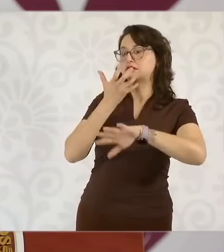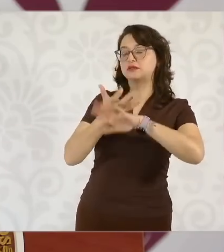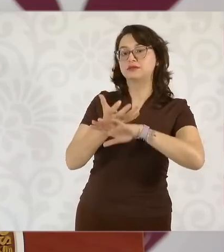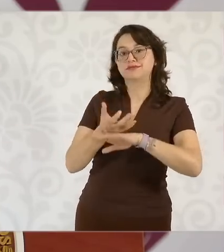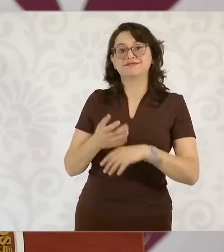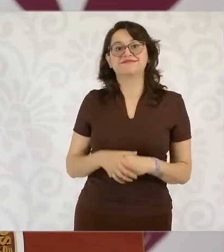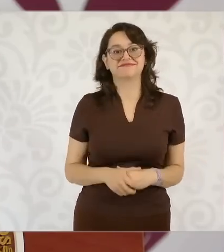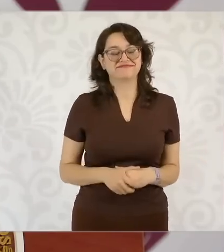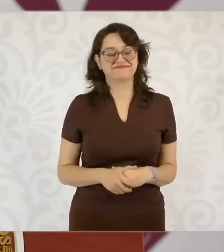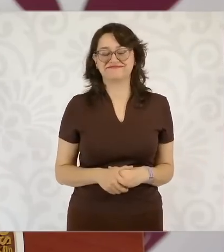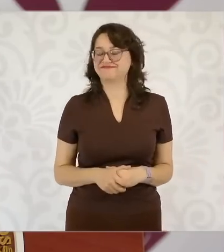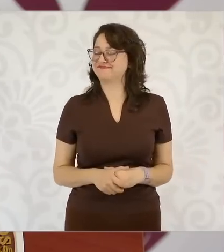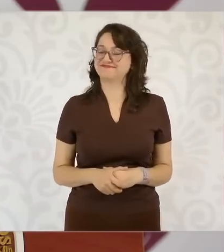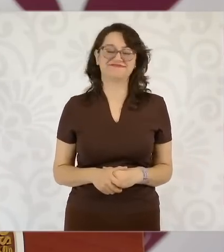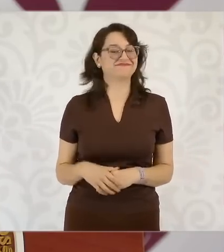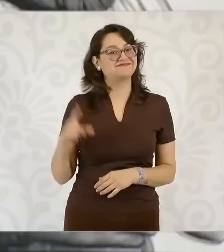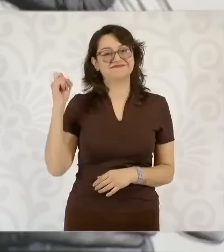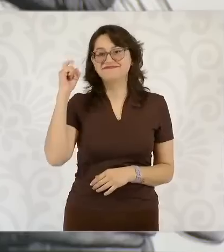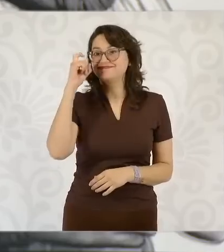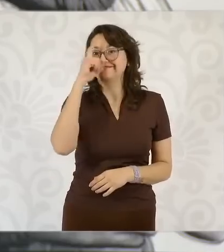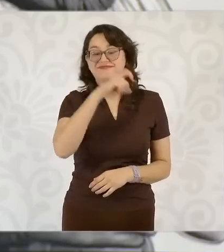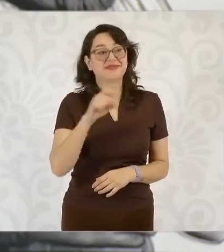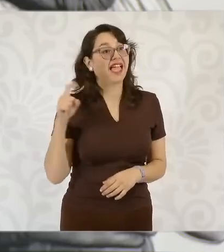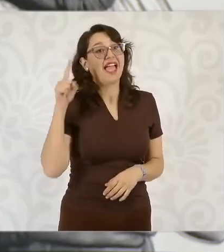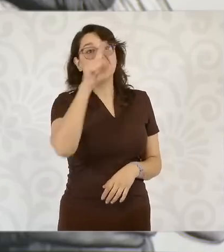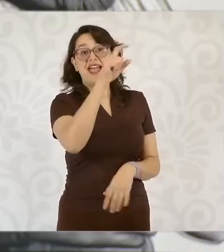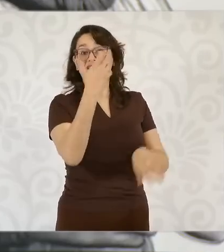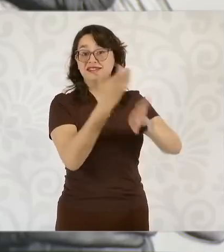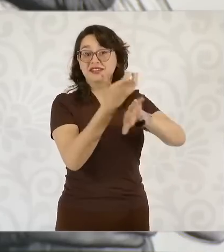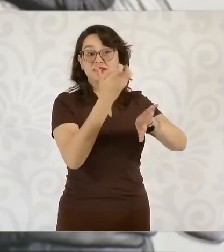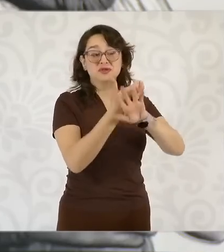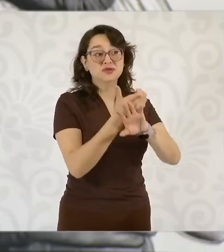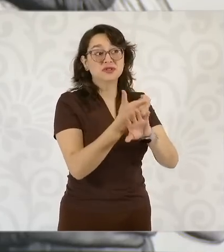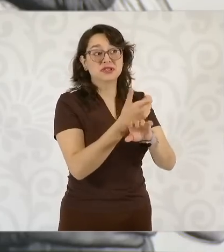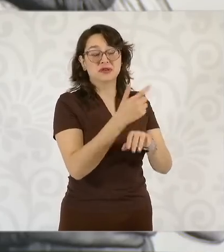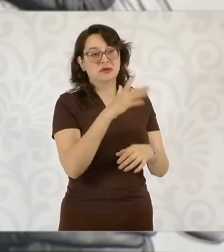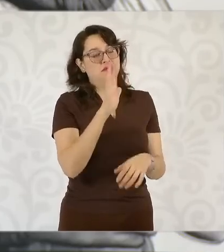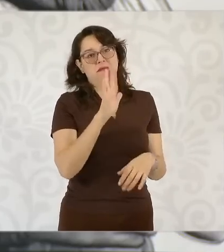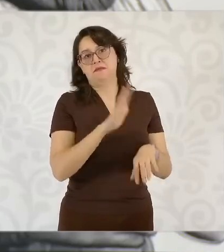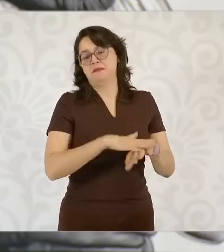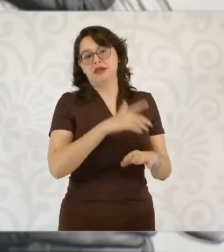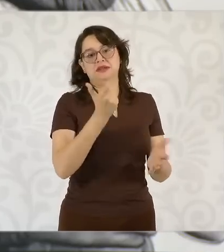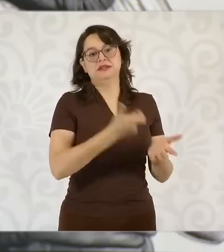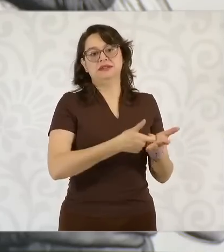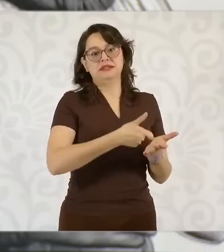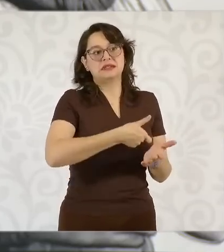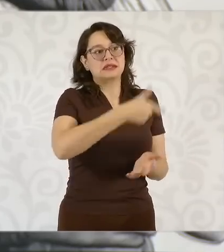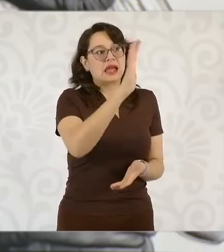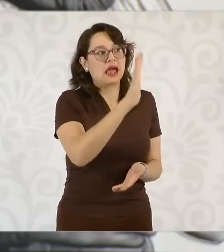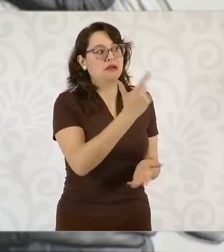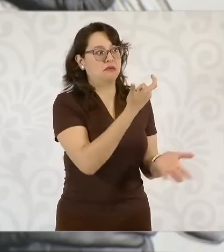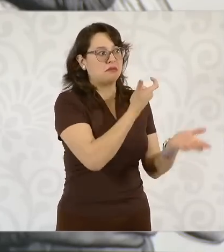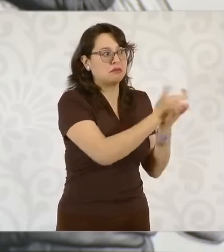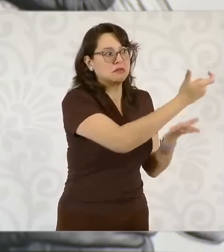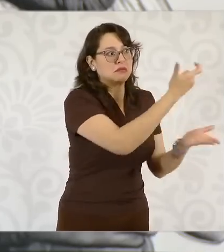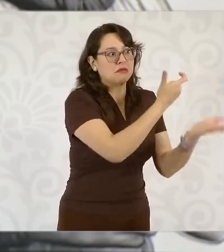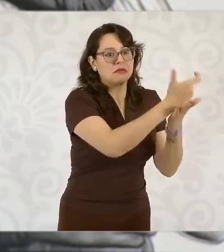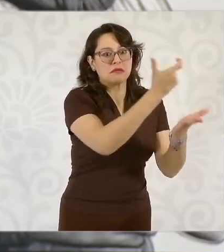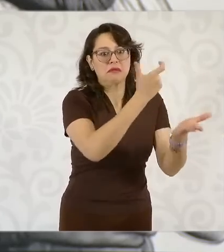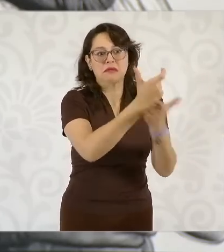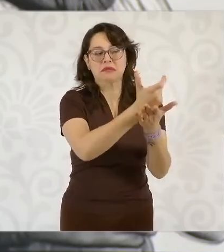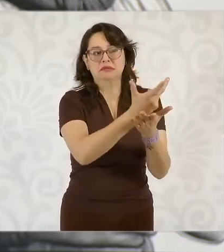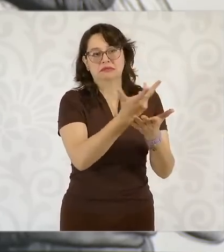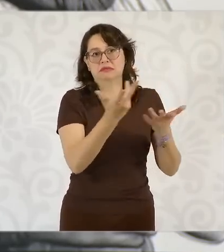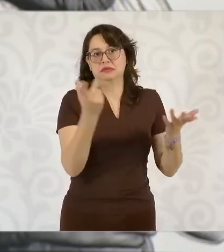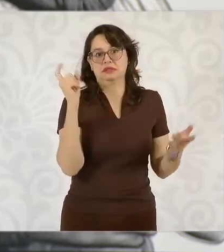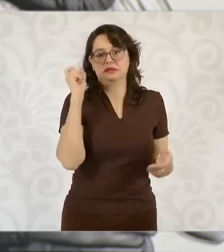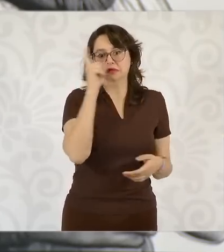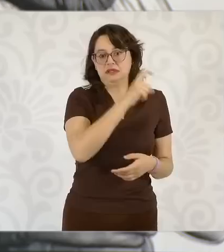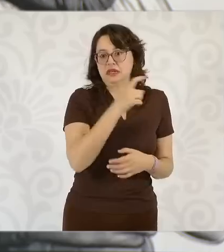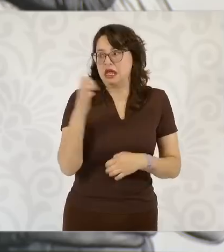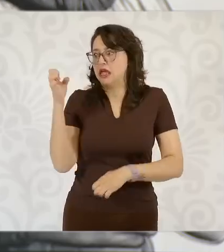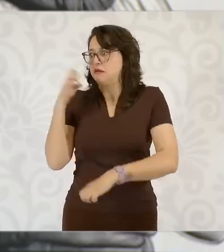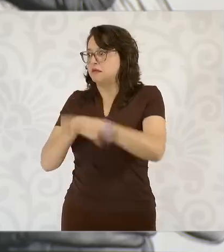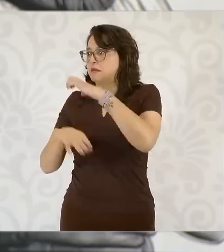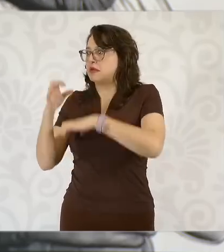en Estados Unidos son más altos número uno y número dos No es tan fácil trasladar un empresa